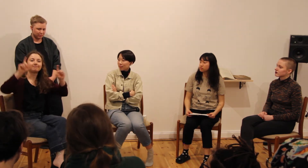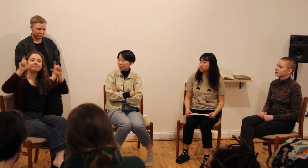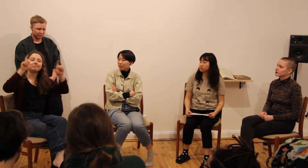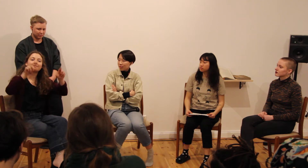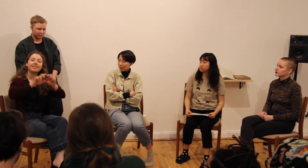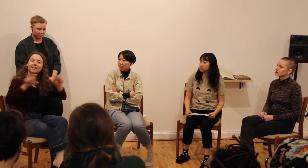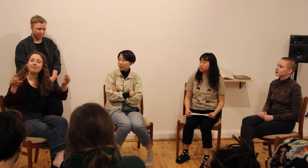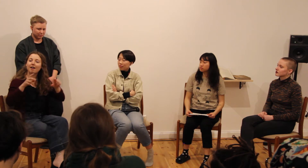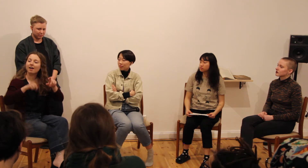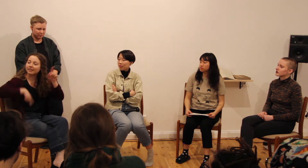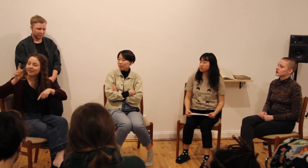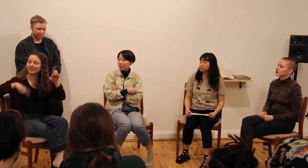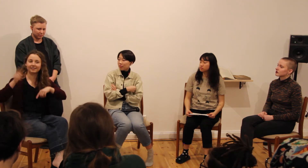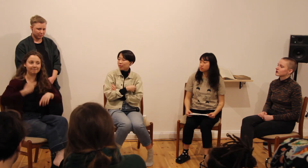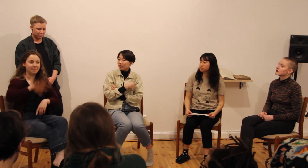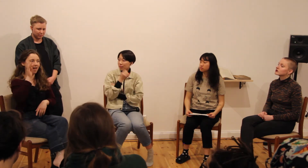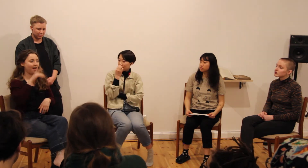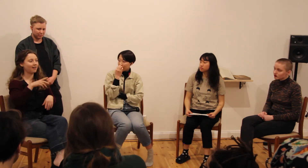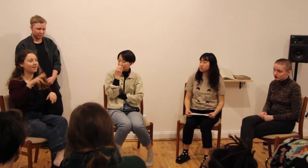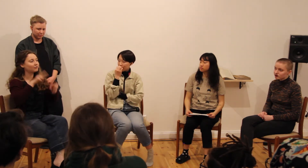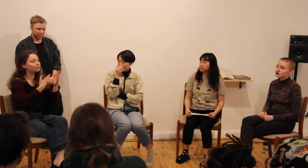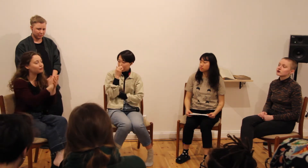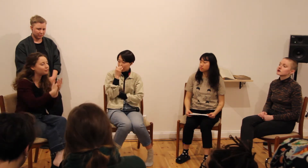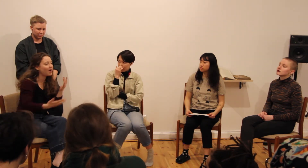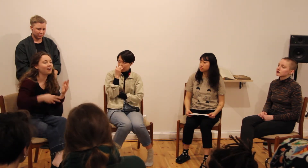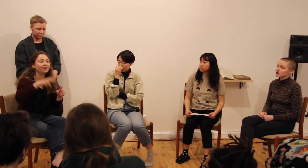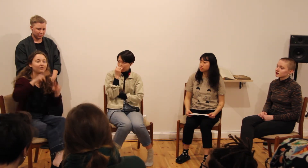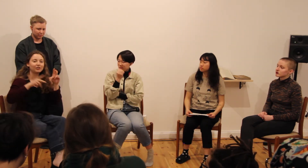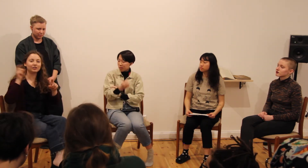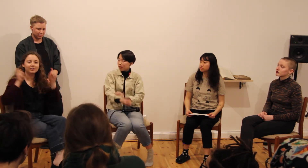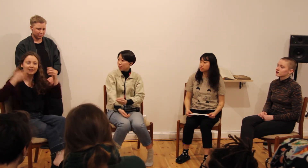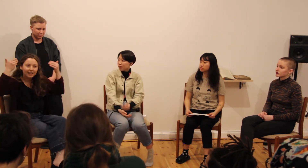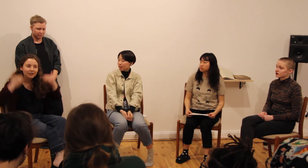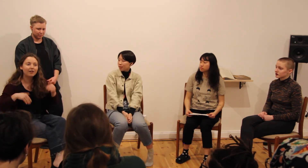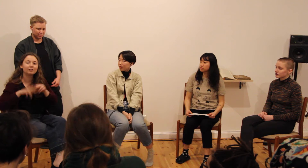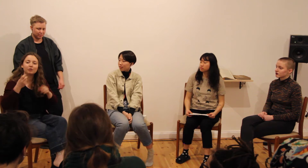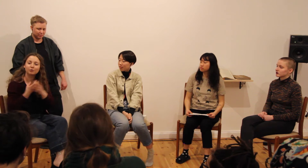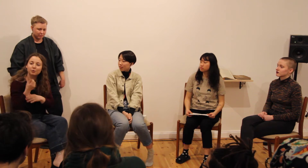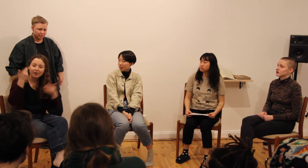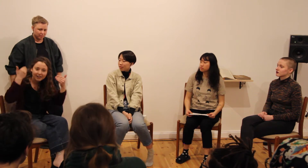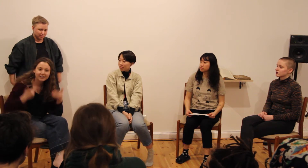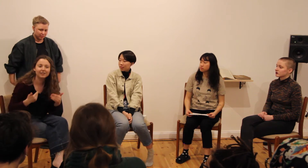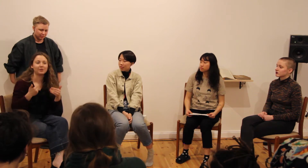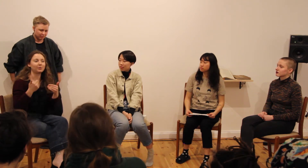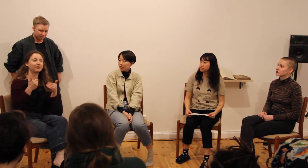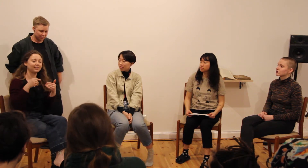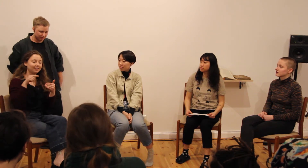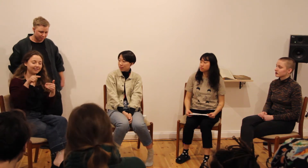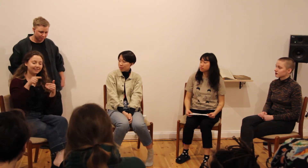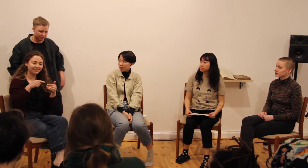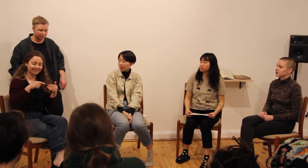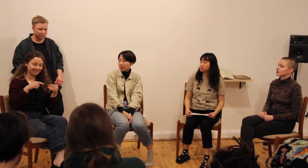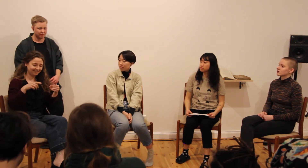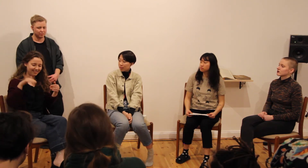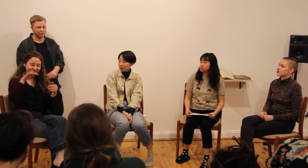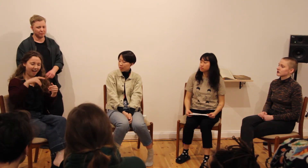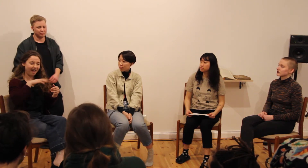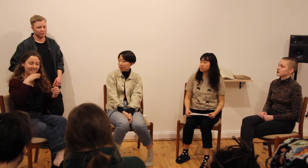Und jetzt es hier zu thematisieren diese Diversity, Migrationshintergrund, die kulturellen Unterschiede.